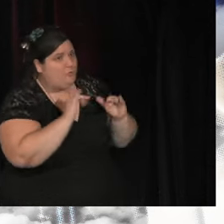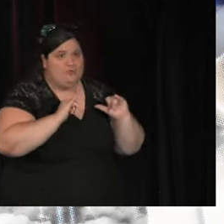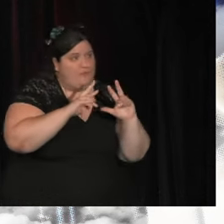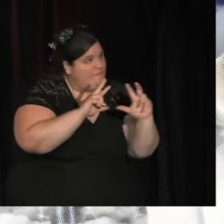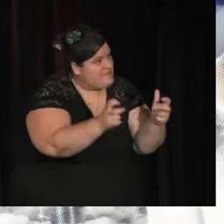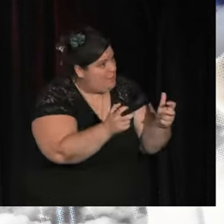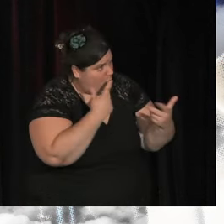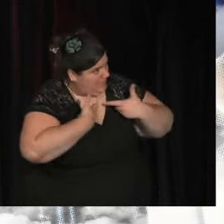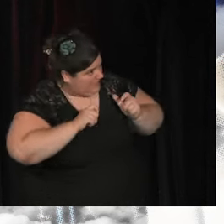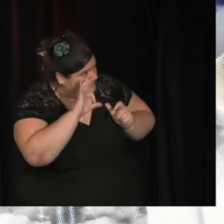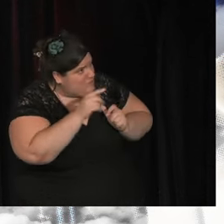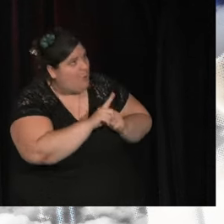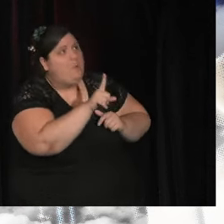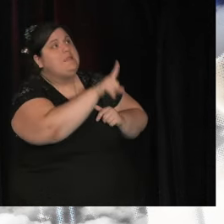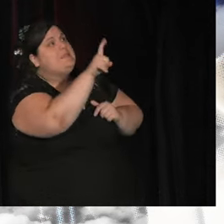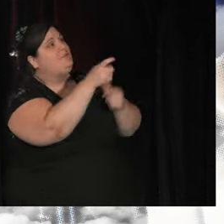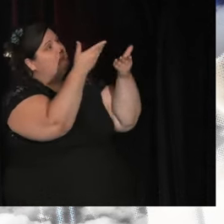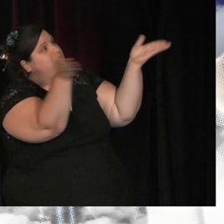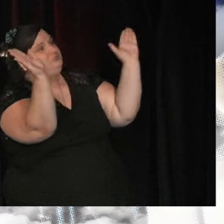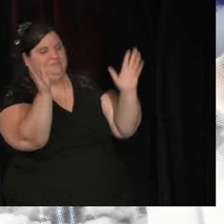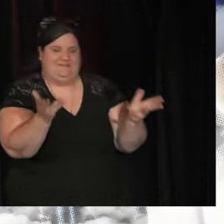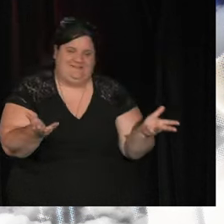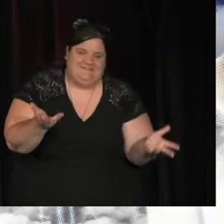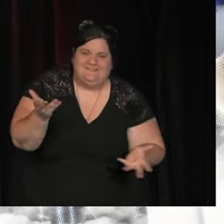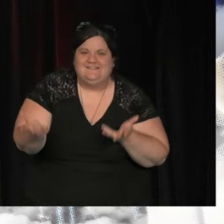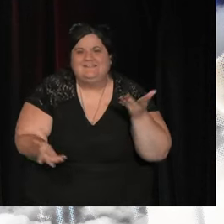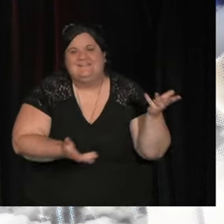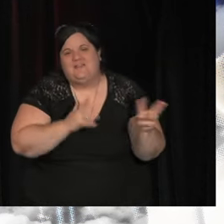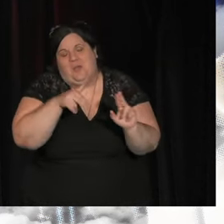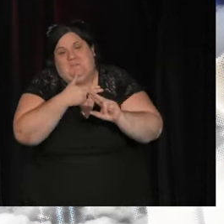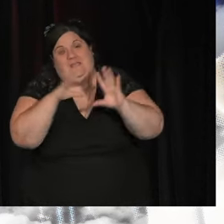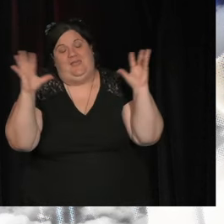Non, on ne va pas faire une réponse globale. Encore une fois, les gros AAA s'en rendent compte,